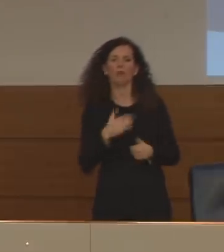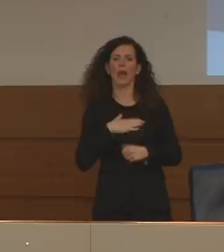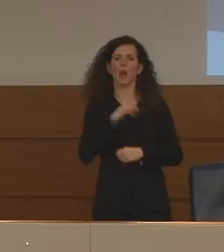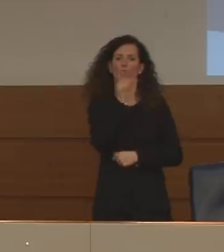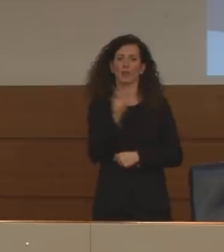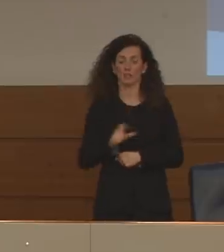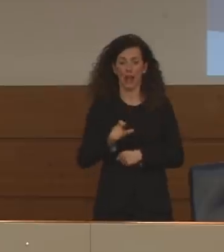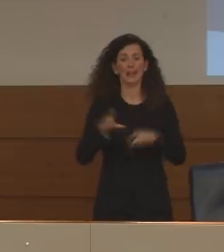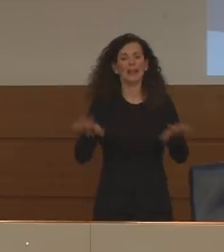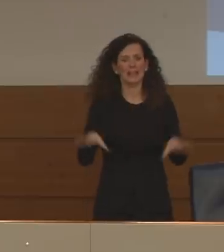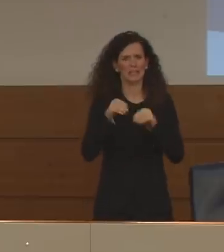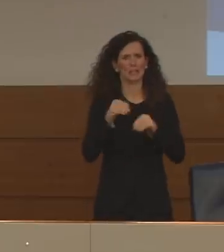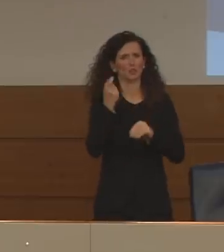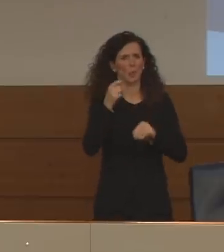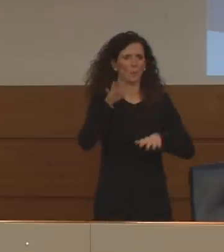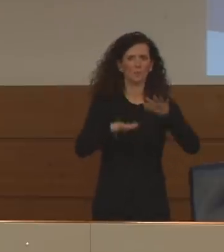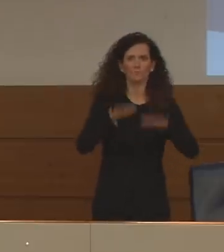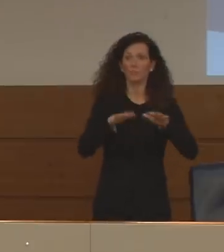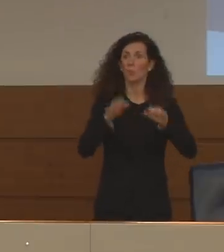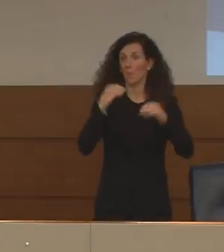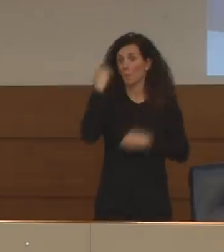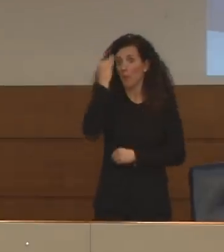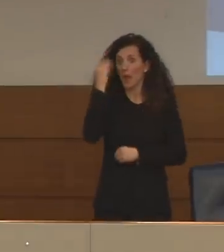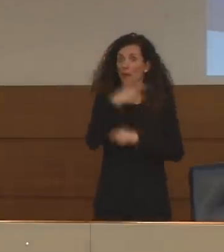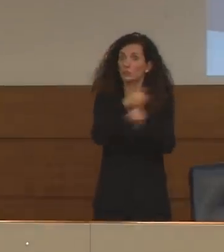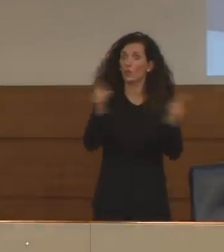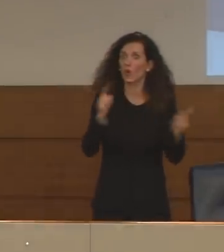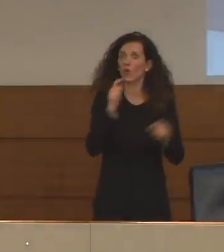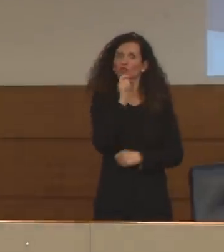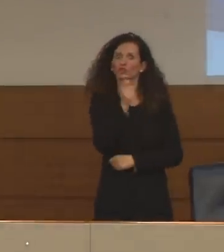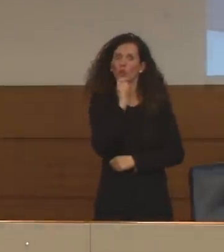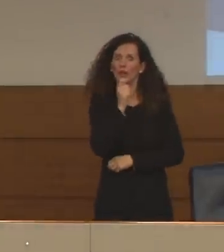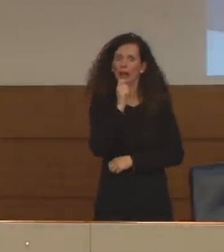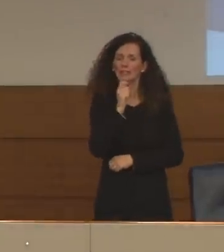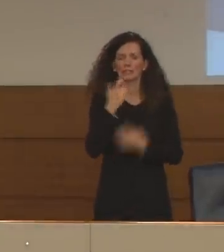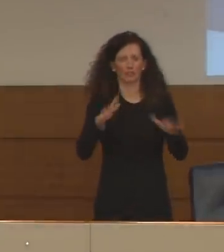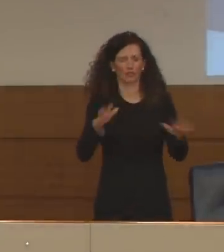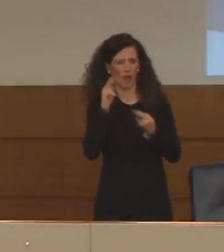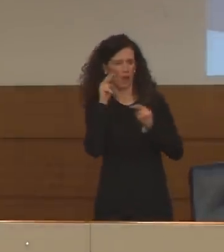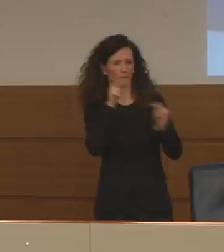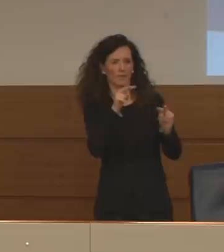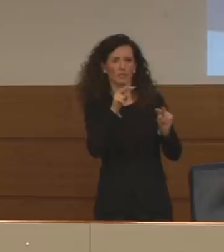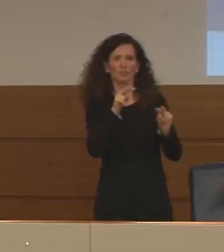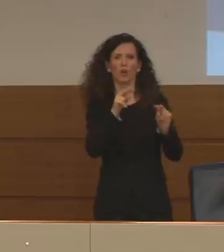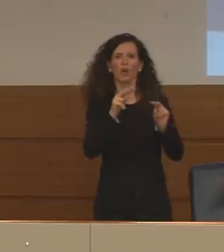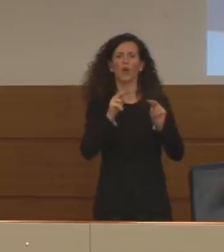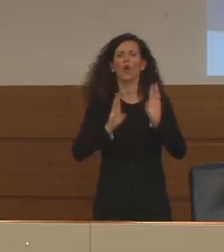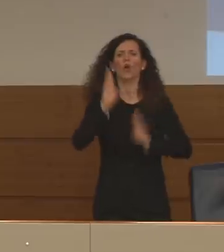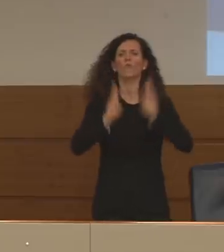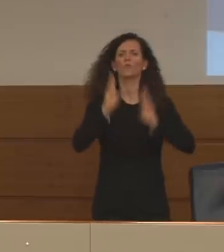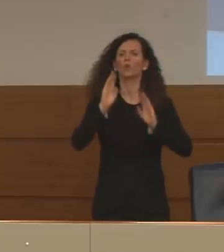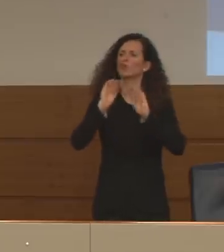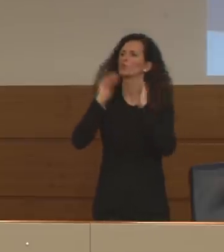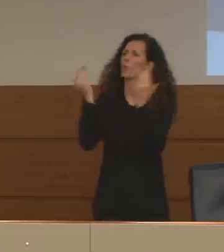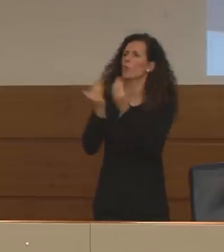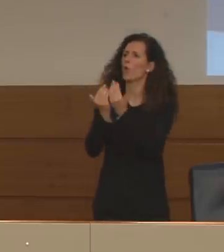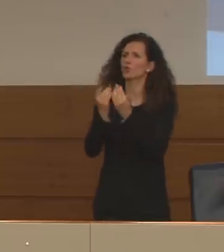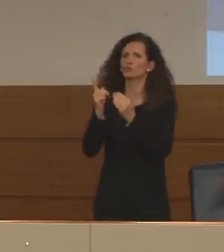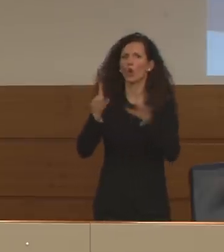realtà penso che voi giornalisti avete avuto modo di constatare che tutte le nazioni si stanno orientando per quello che ormai viene definito